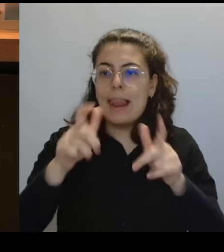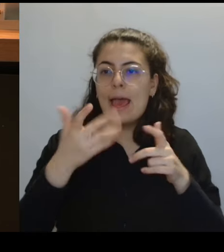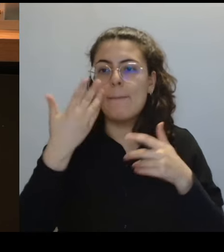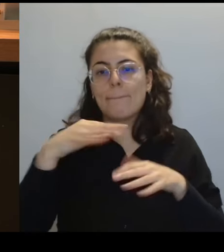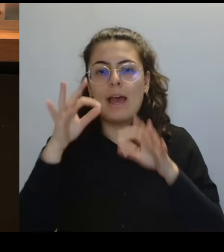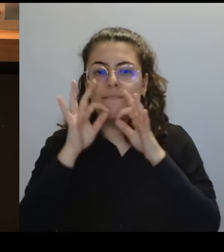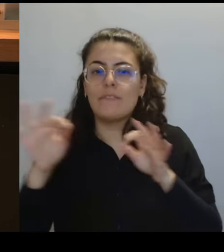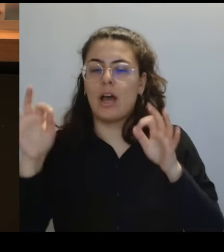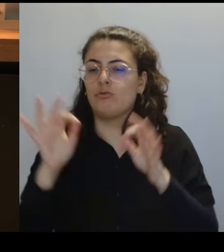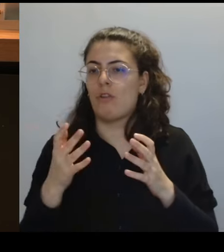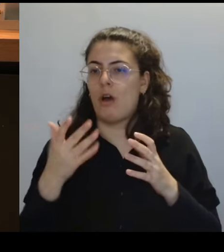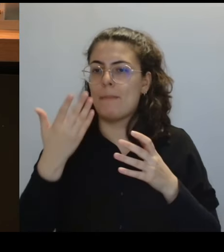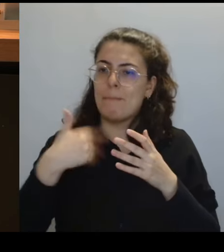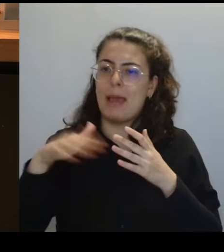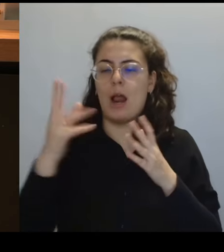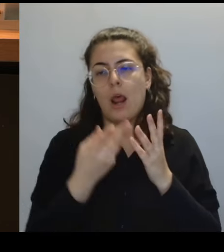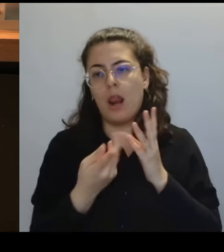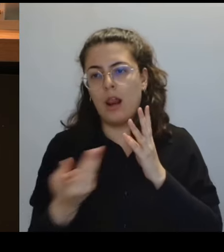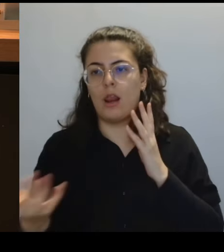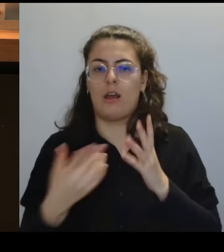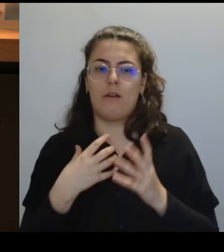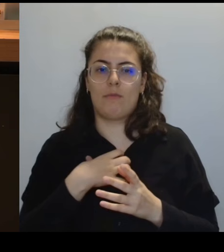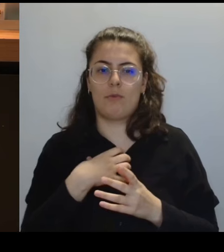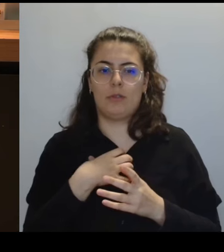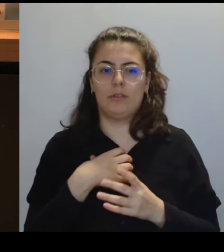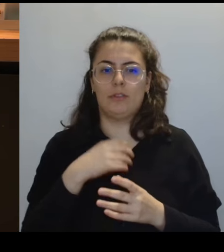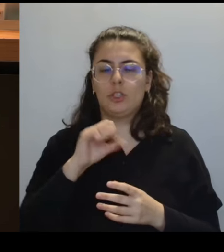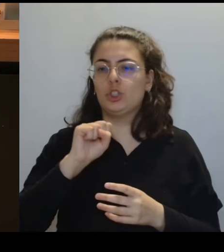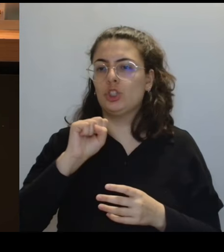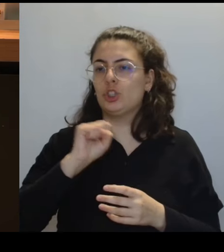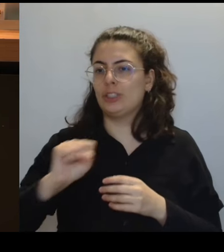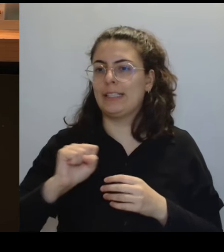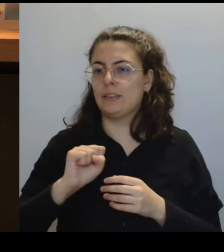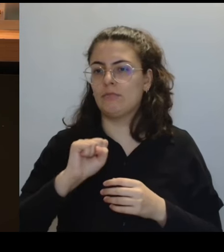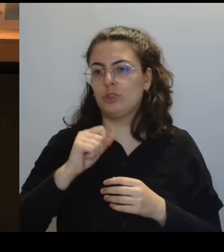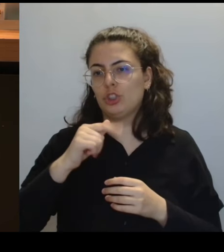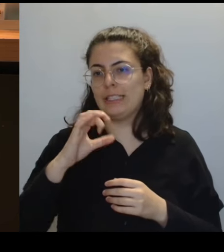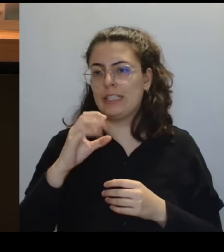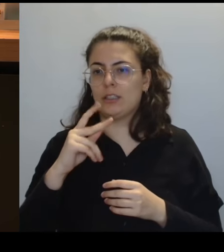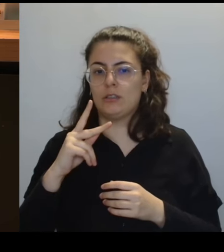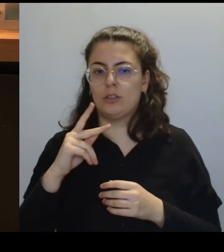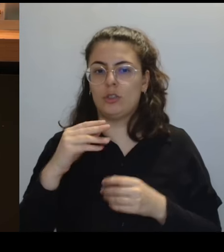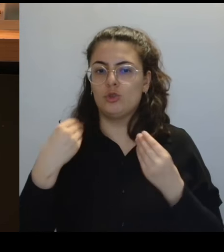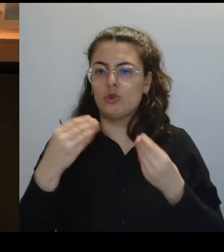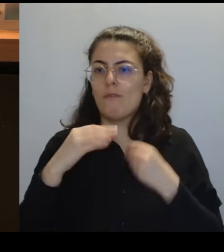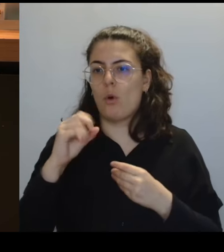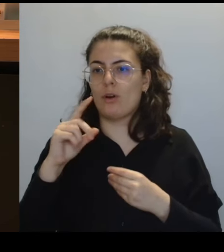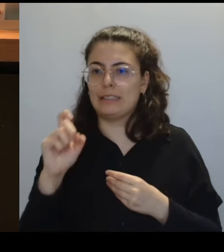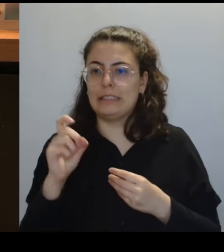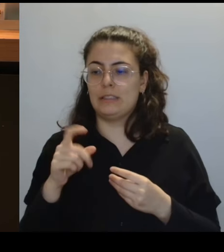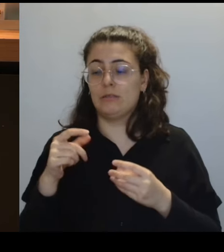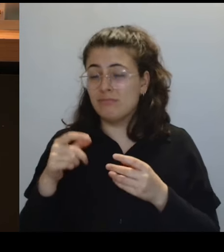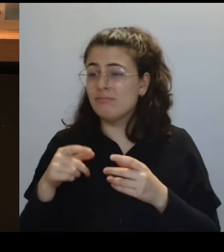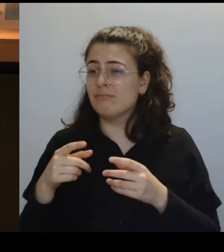Stickstoffoxid und am Ende zu weniger Gesundheit. Aber abgesehen von weniger Gesundheit und der Tatsache, dass Sie die